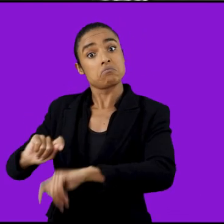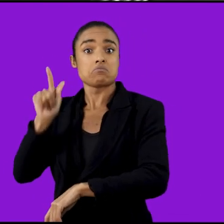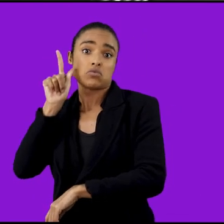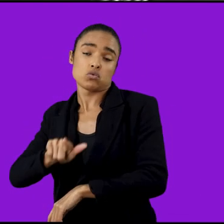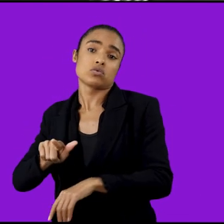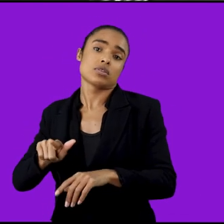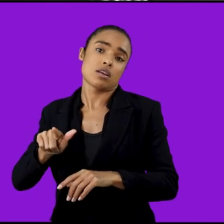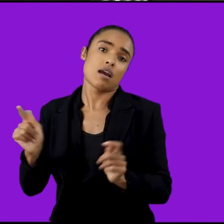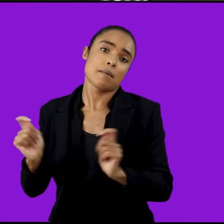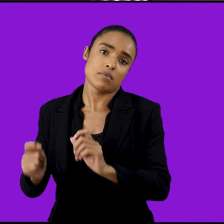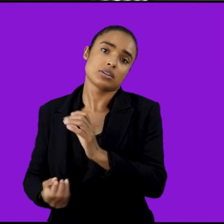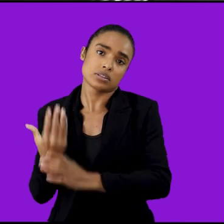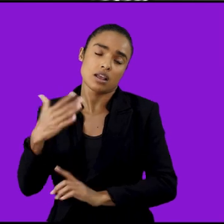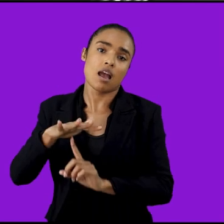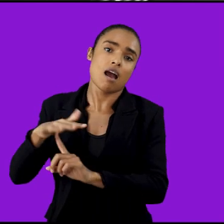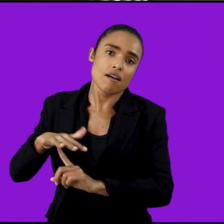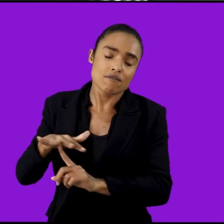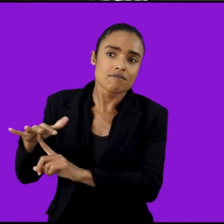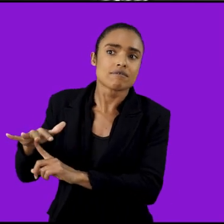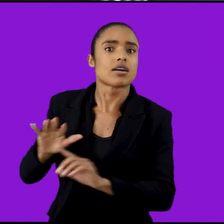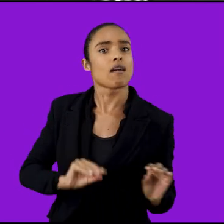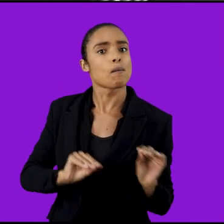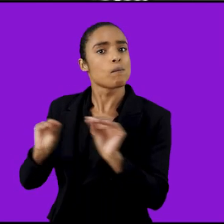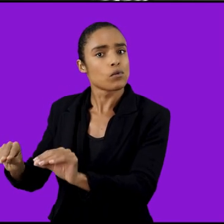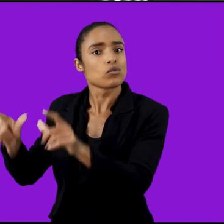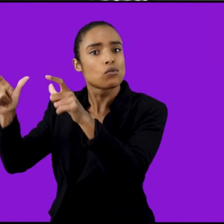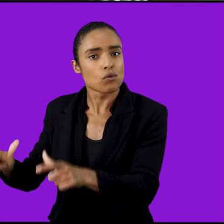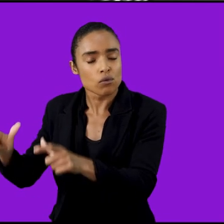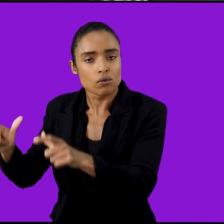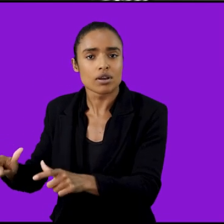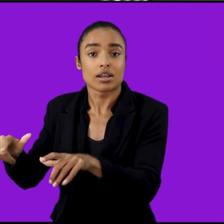a gente pudesse fazer a feira no estacionamento da Assembleia Legislativa. Aí de lá, a gente